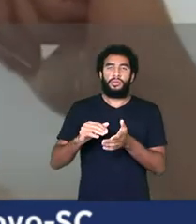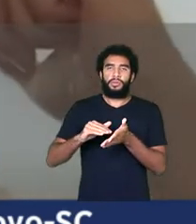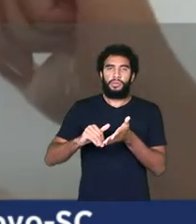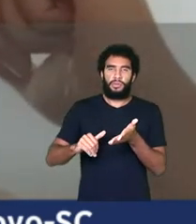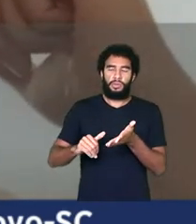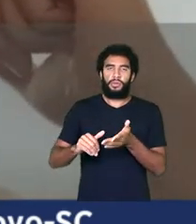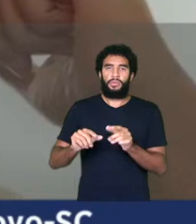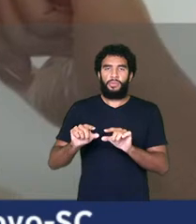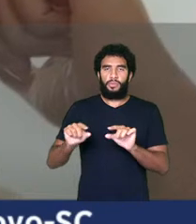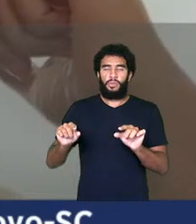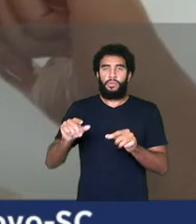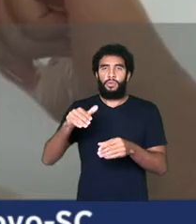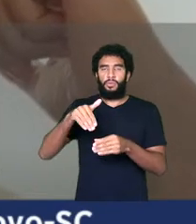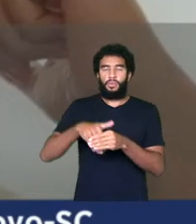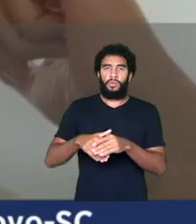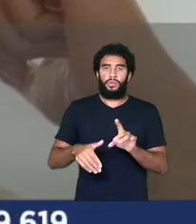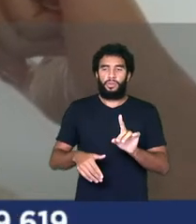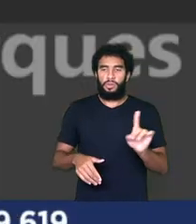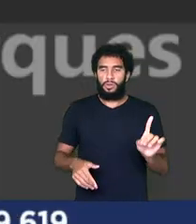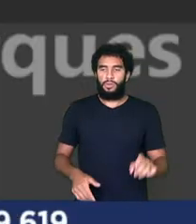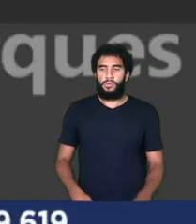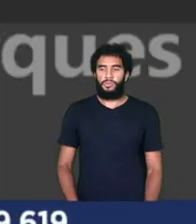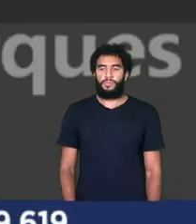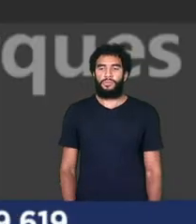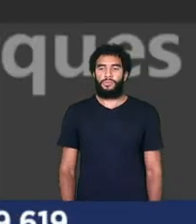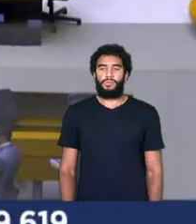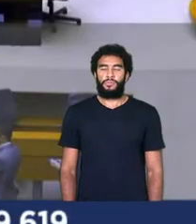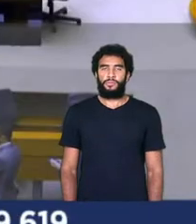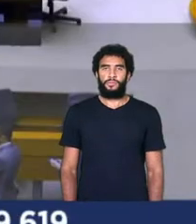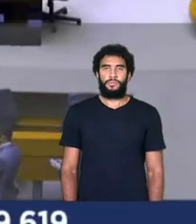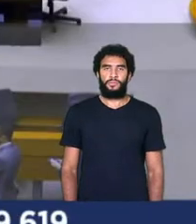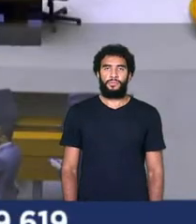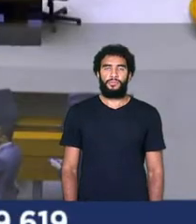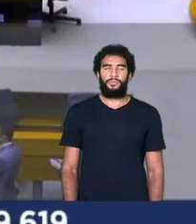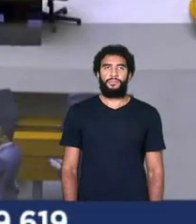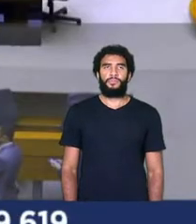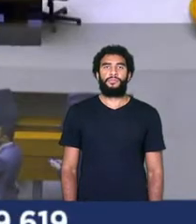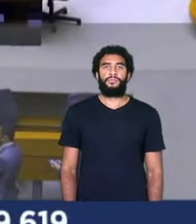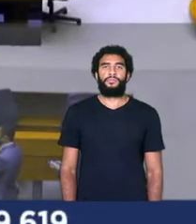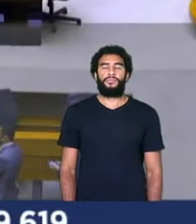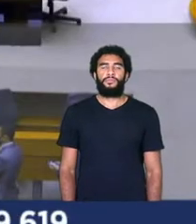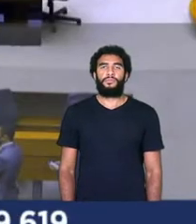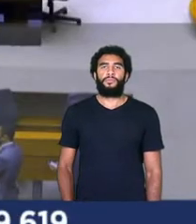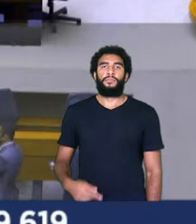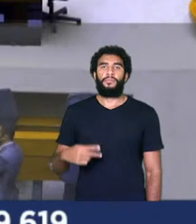SUPRESSÃO DESSA EXPRESSÃO. O NOVO ORIENTA NÃO. [PRESIDENTE]: COMO